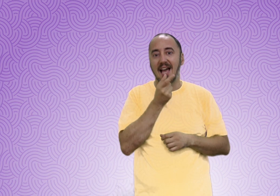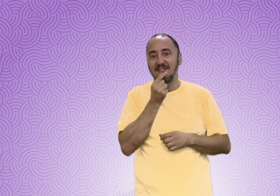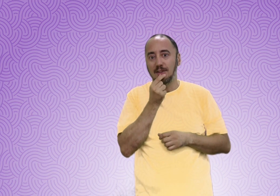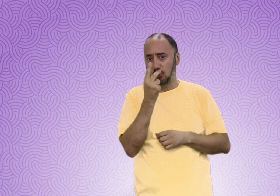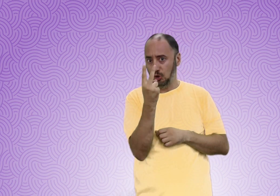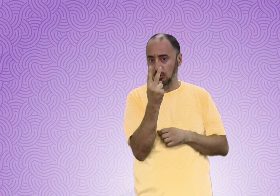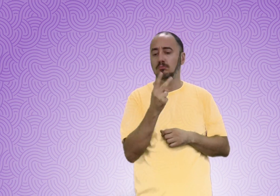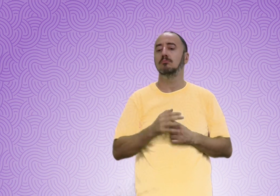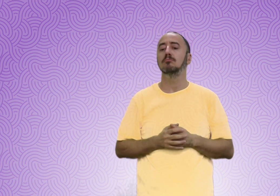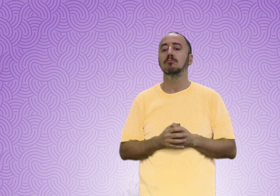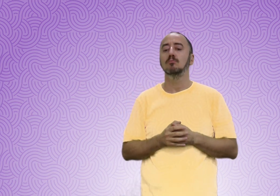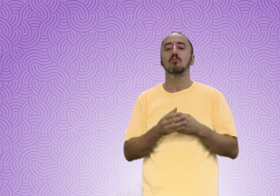También hay dos árbitros.